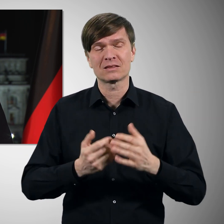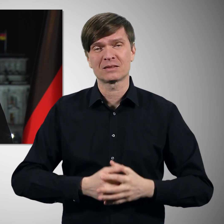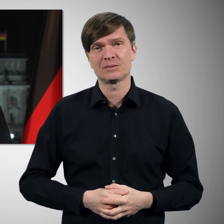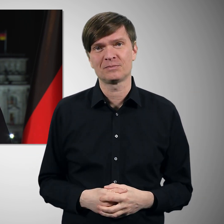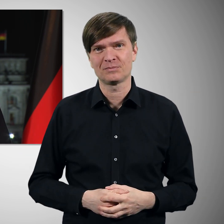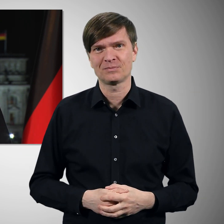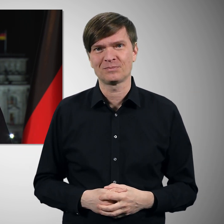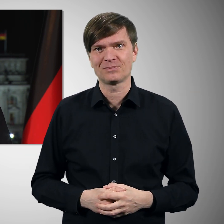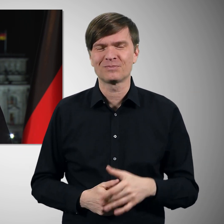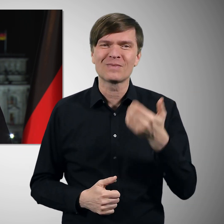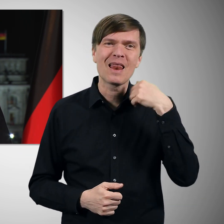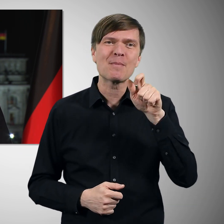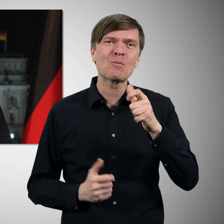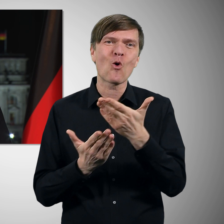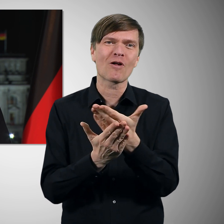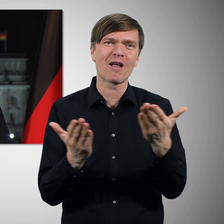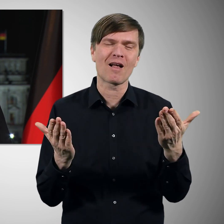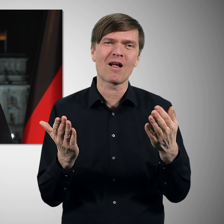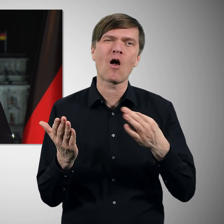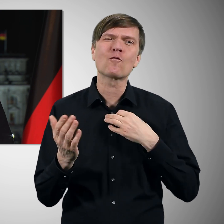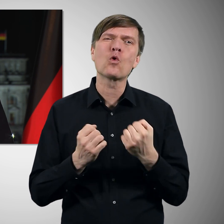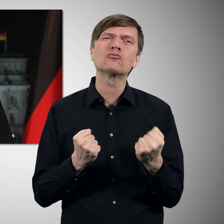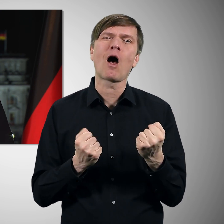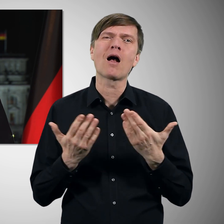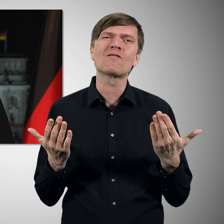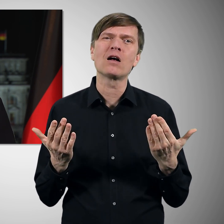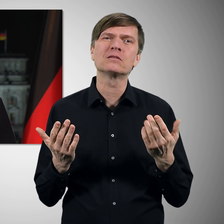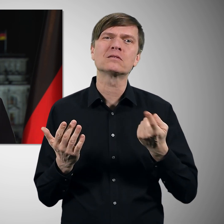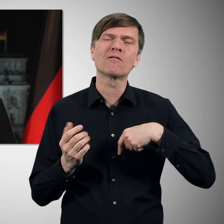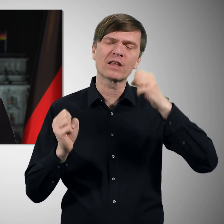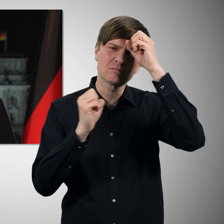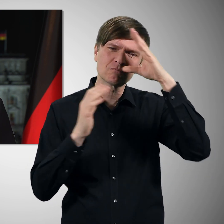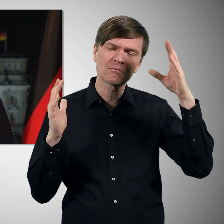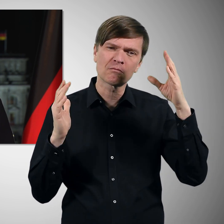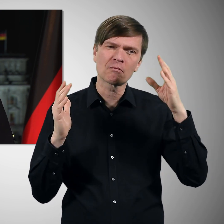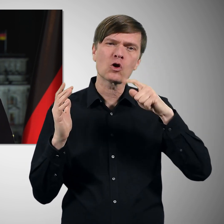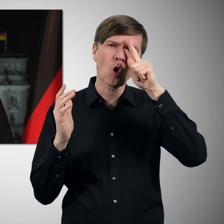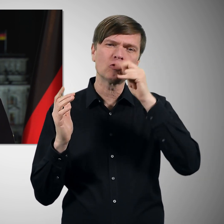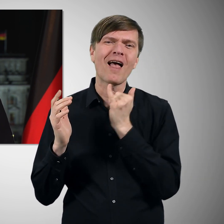Liebe Mitbürgerinnen und Mitbürger, uns macht auch die Einsicht stark, dass jede und jeder gebraucht wird in unserem Land